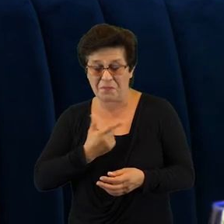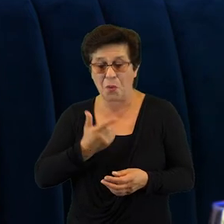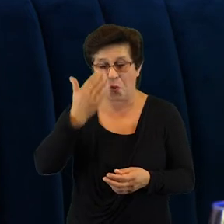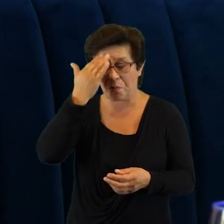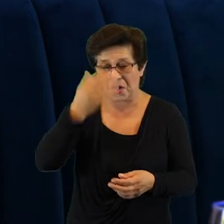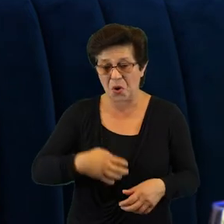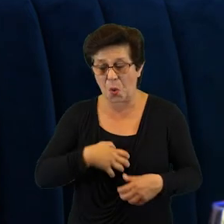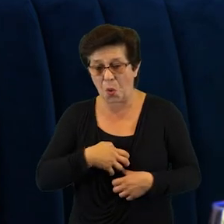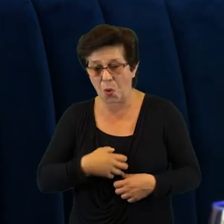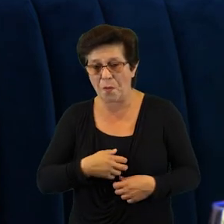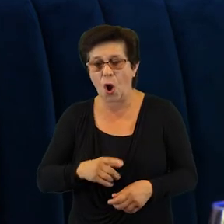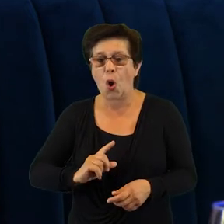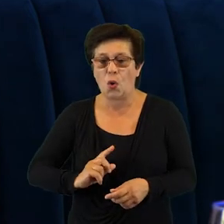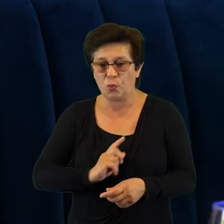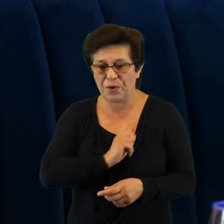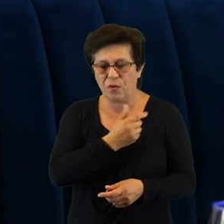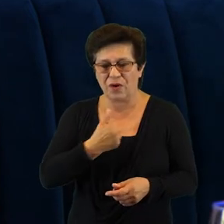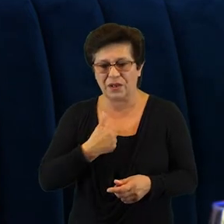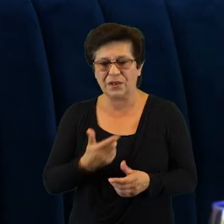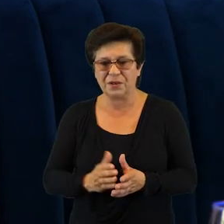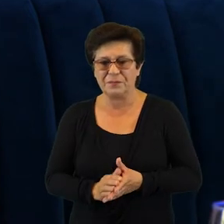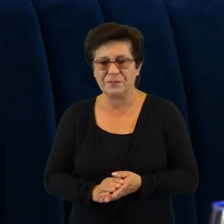zamiłowania do pure nonsensu przede wszystkim.